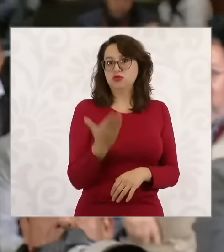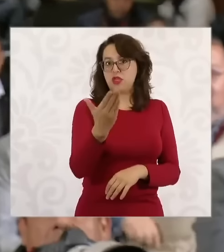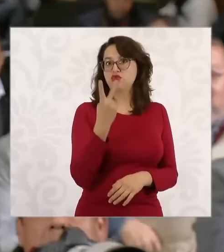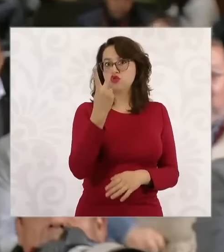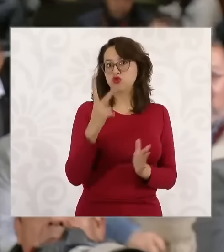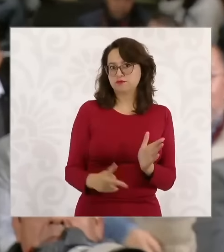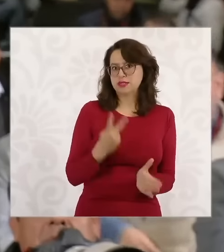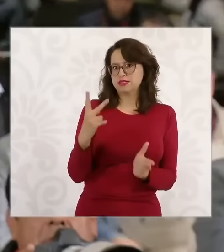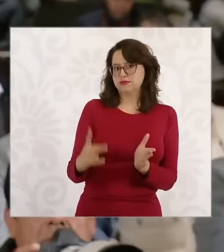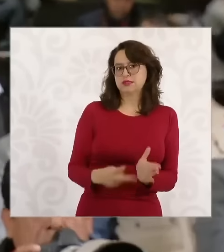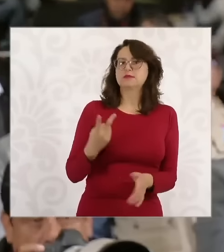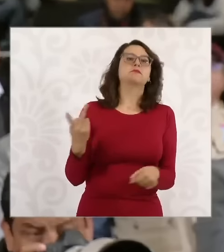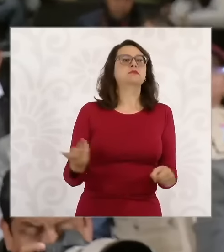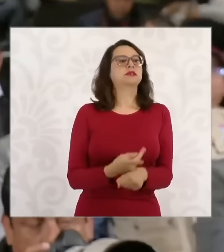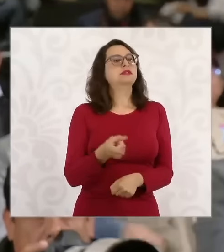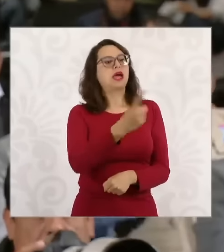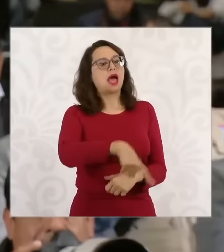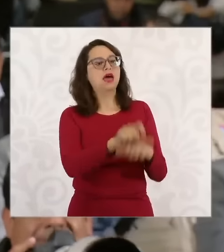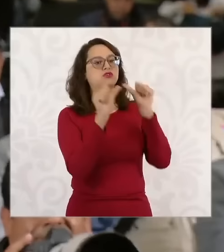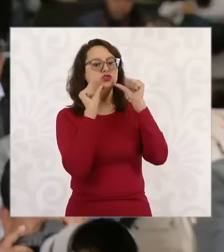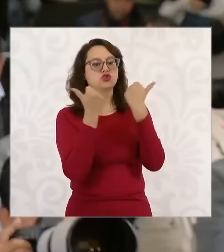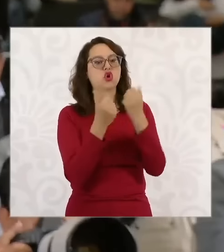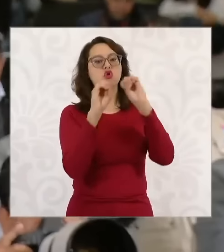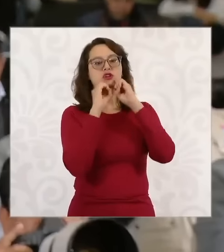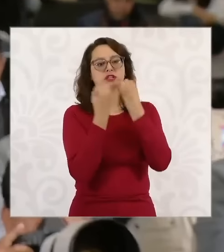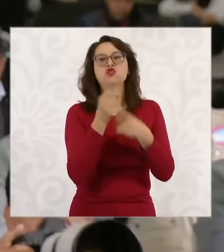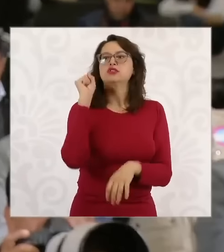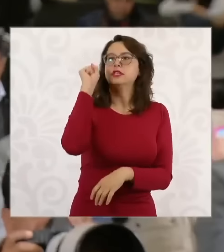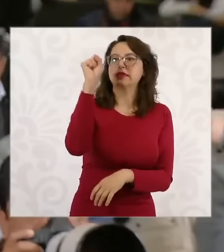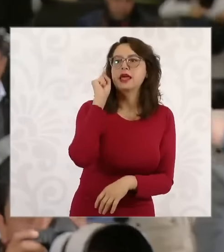si ha habido alguna agrupación, sindicato, terceros, asociaciones civiles que hayan